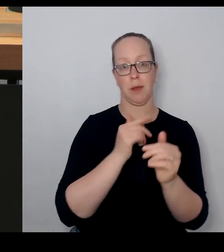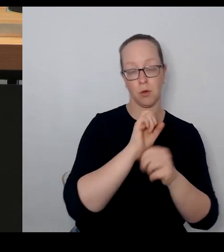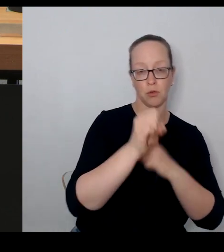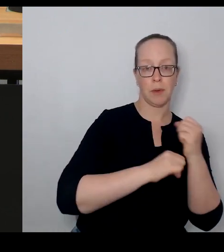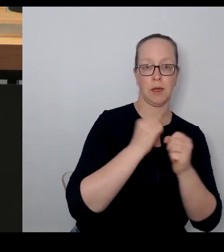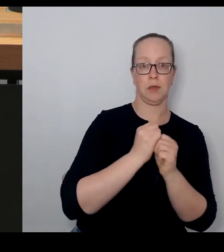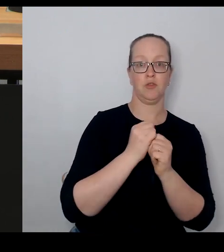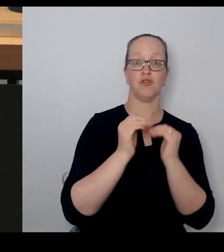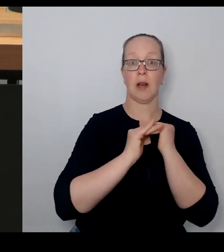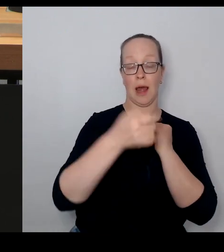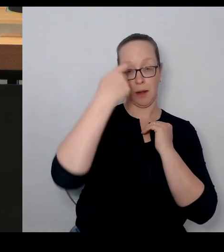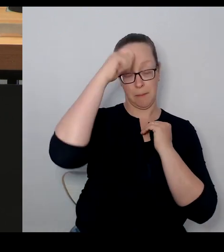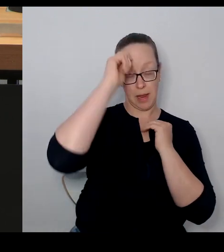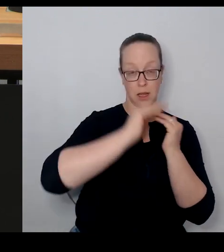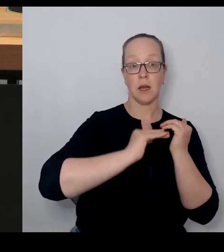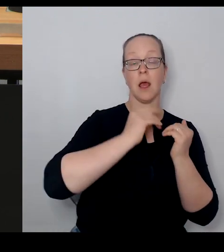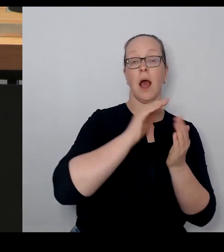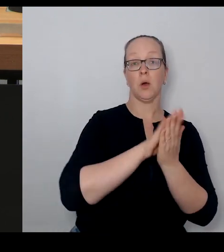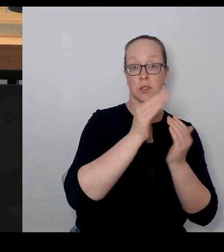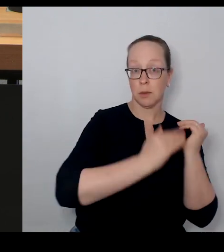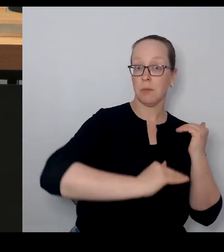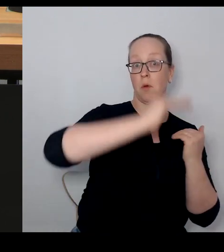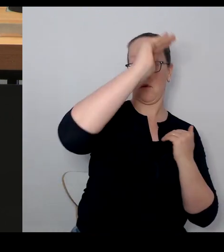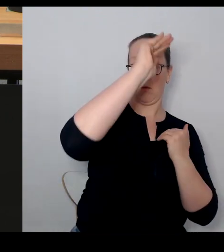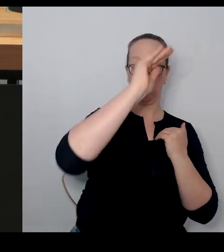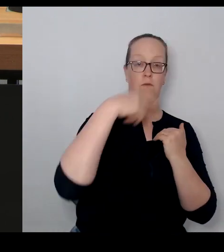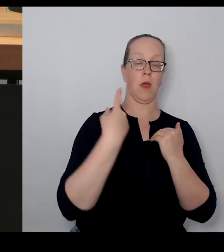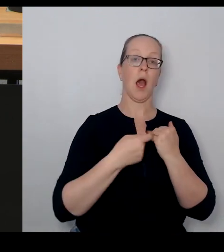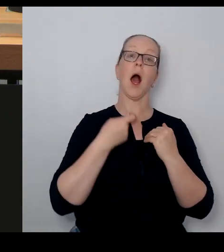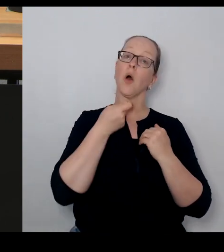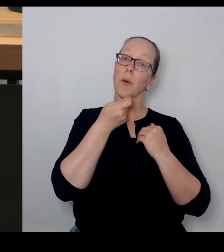Es sieht sich als Bauherr ebenfalls den stark gestiegenen Baukosten gegenüber.